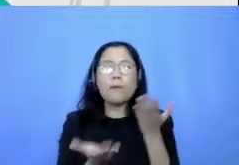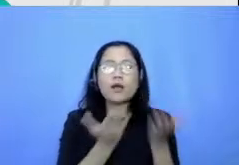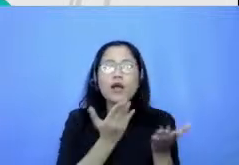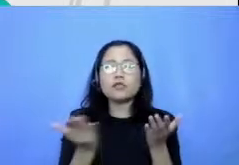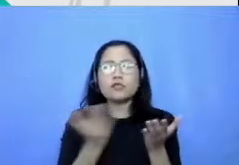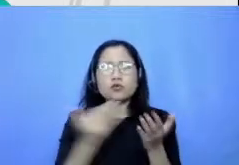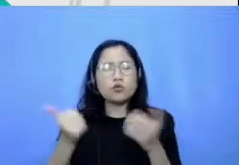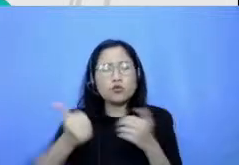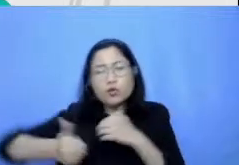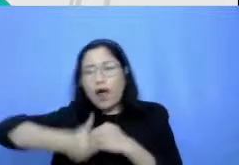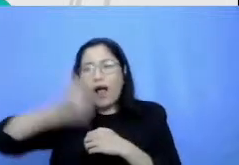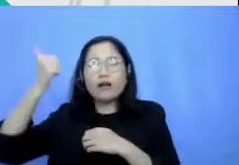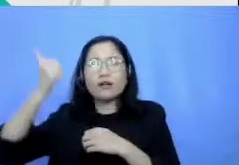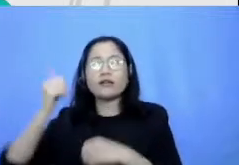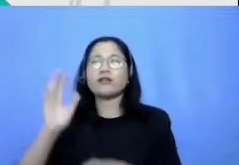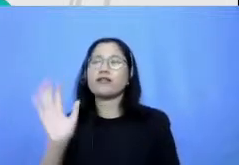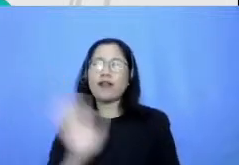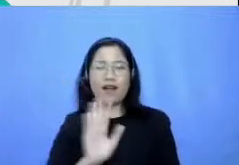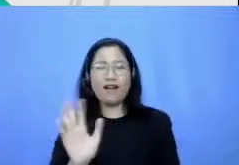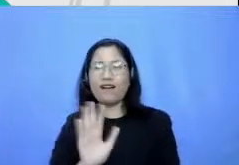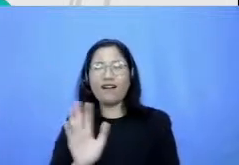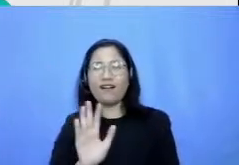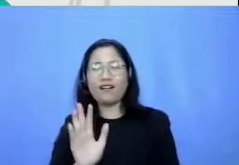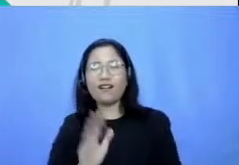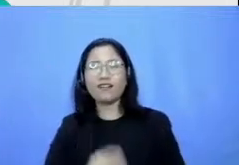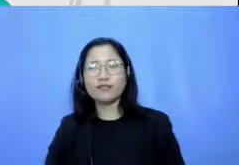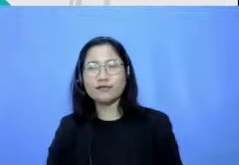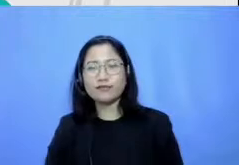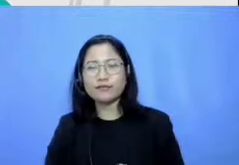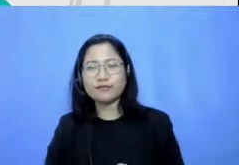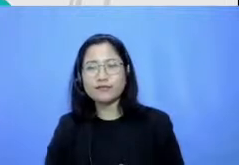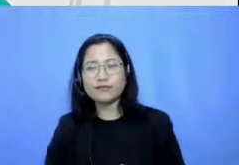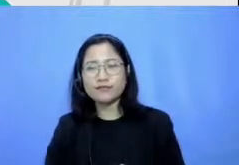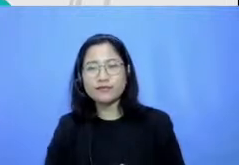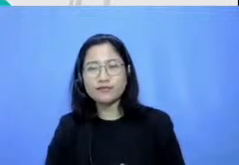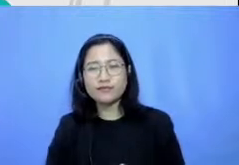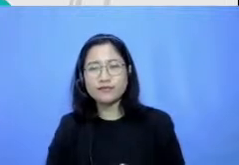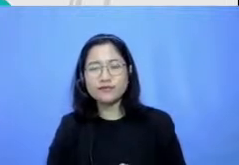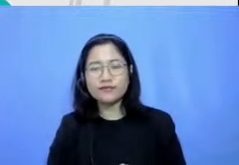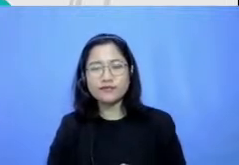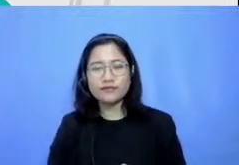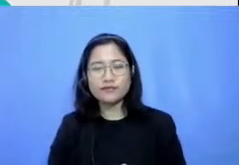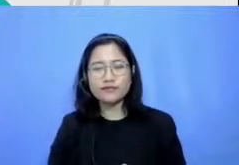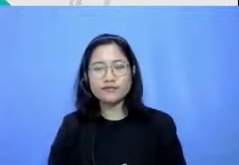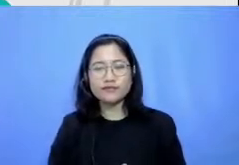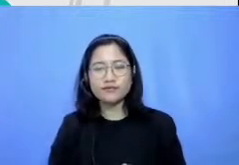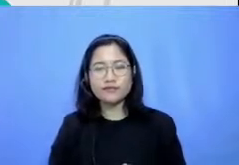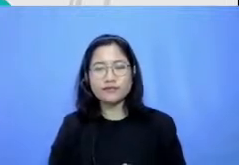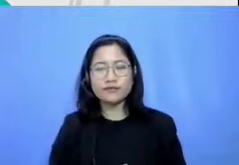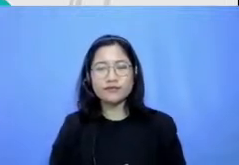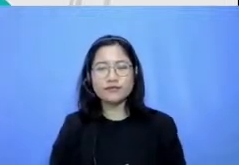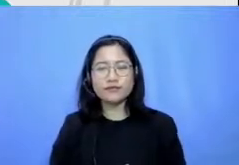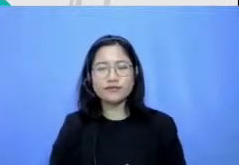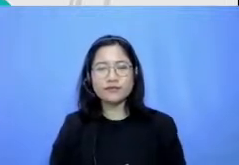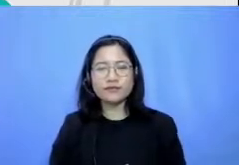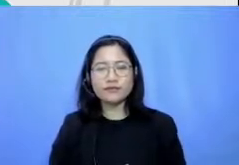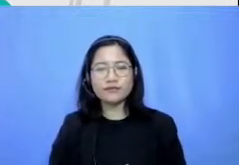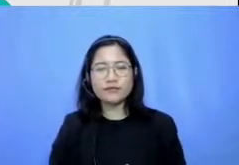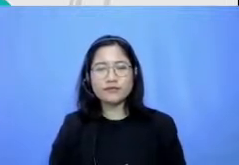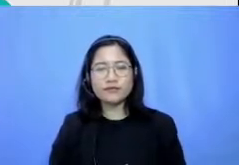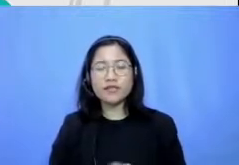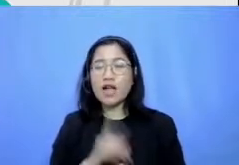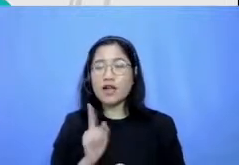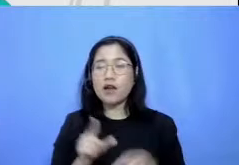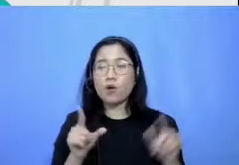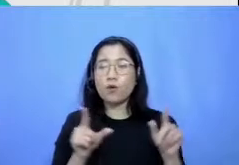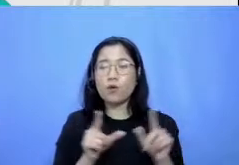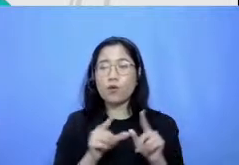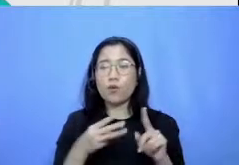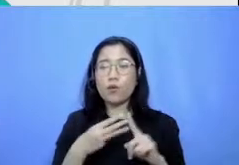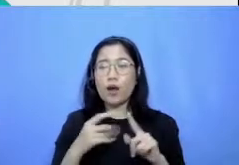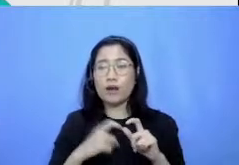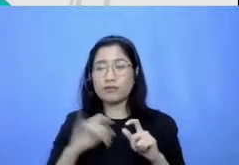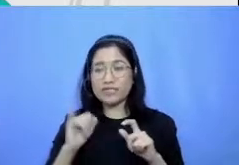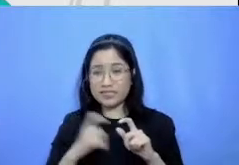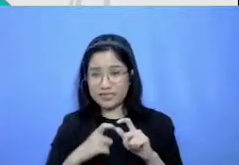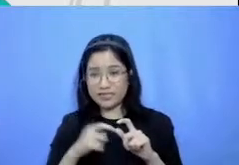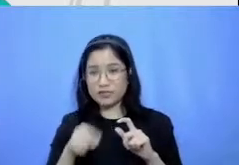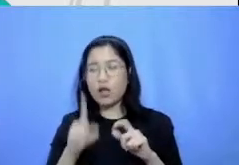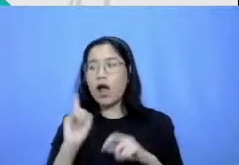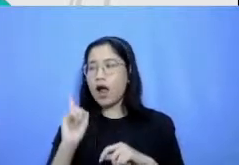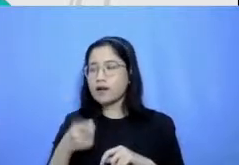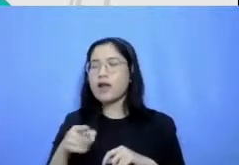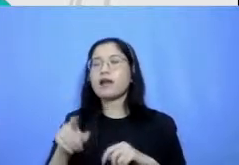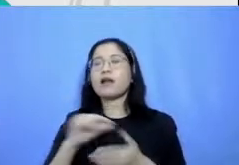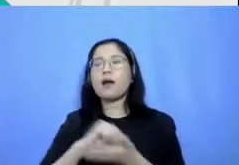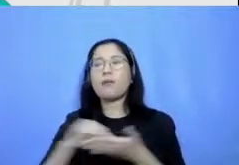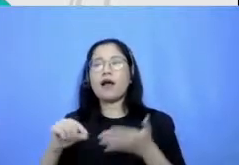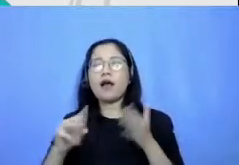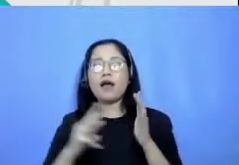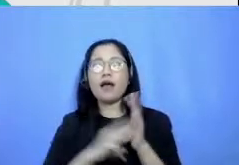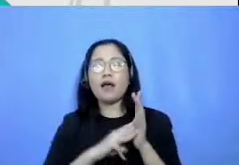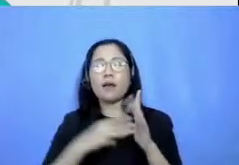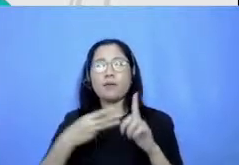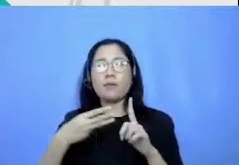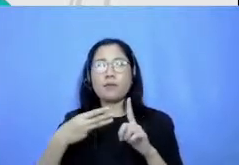I am emp3z website Kami punya sebuah kerangka namanya MB Dr embedder itu singkatan dari materi